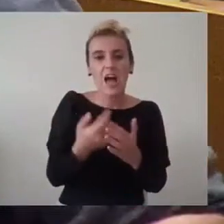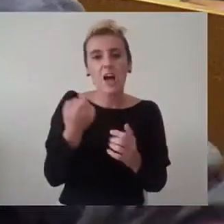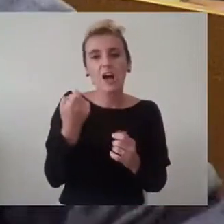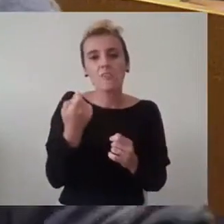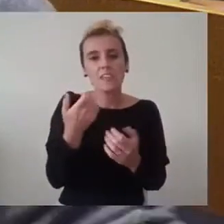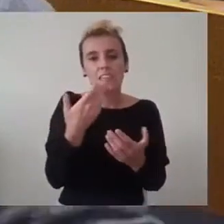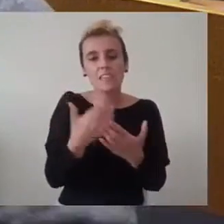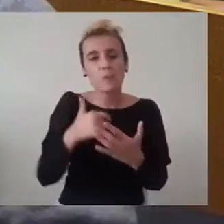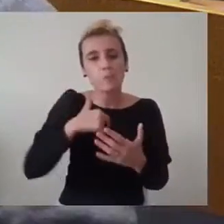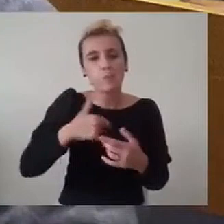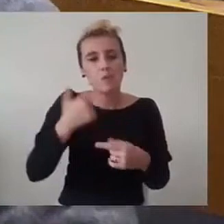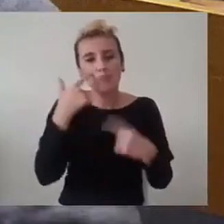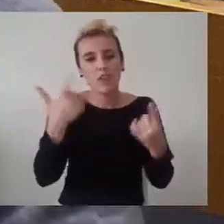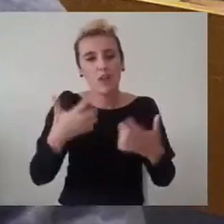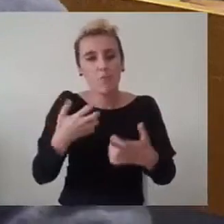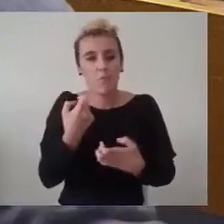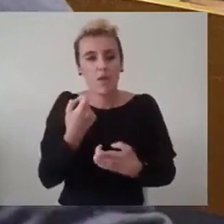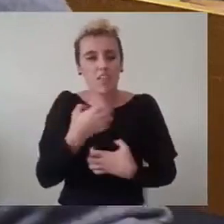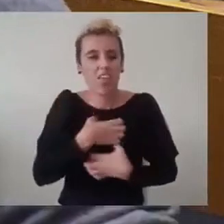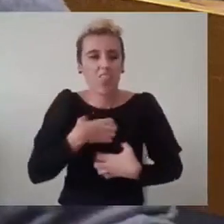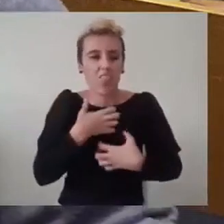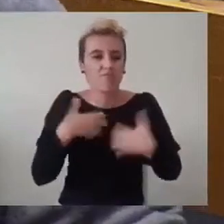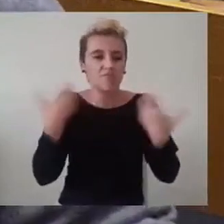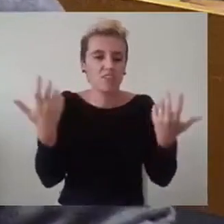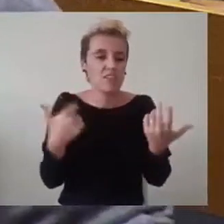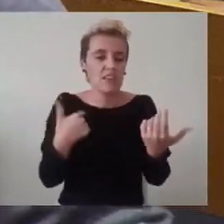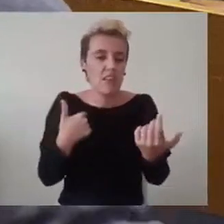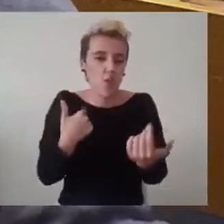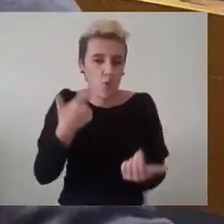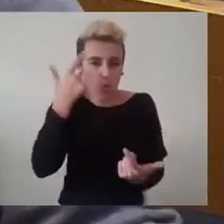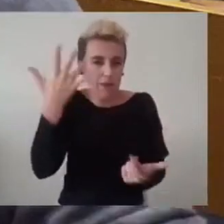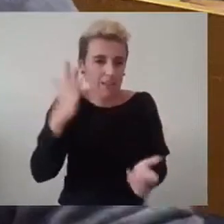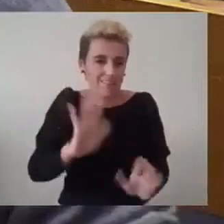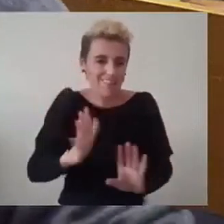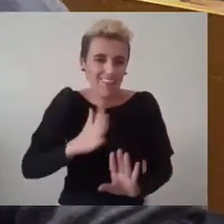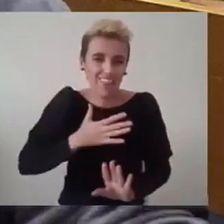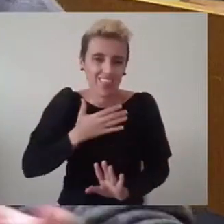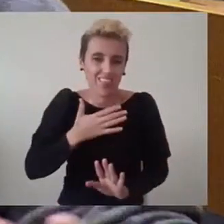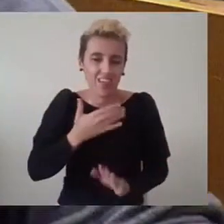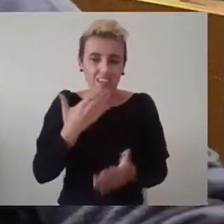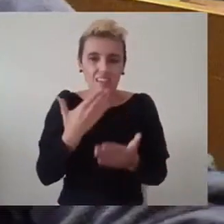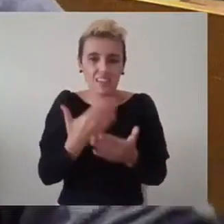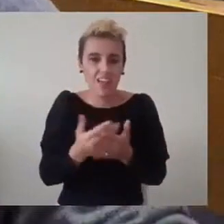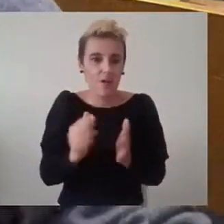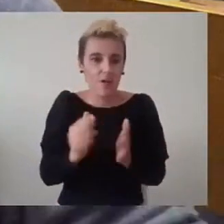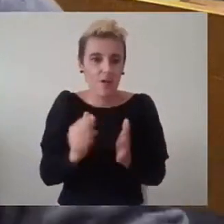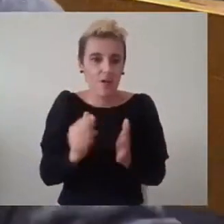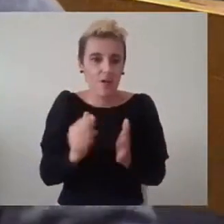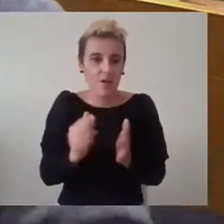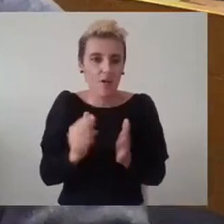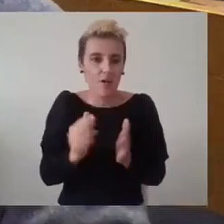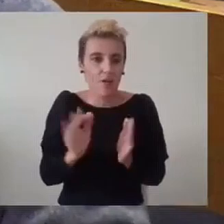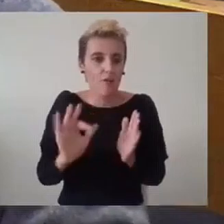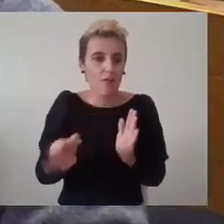compete a mim tentar compreender, mas acho que não vale a pena entrarmos nesse registo e, portanto, eu não vou responder